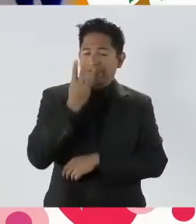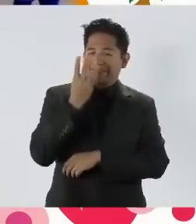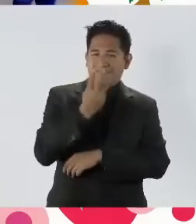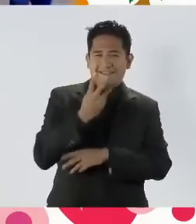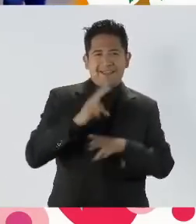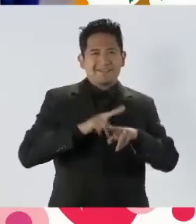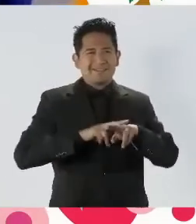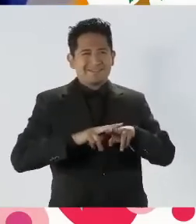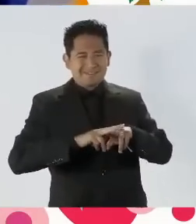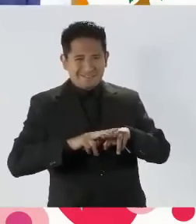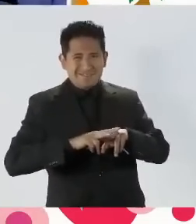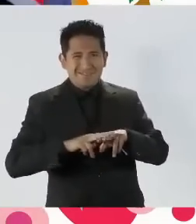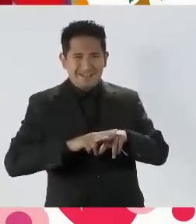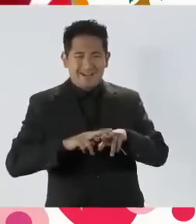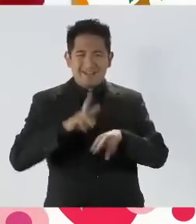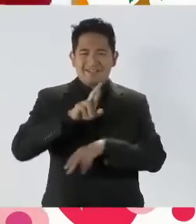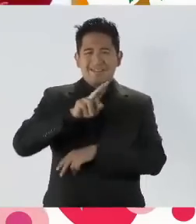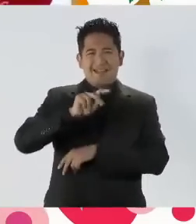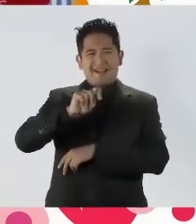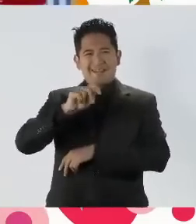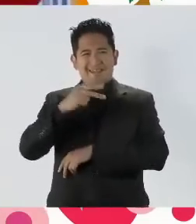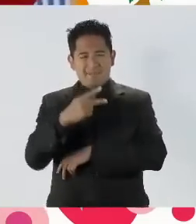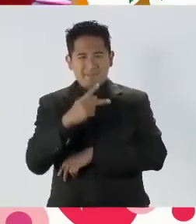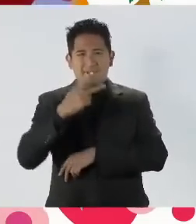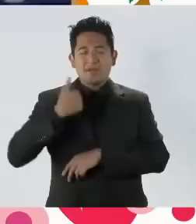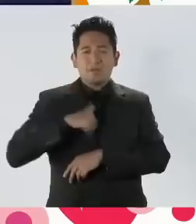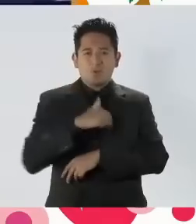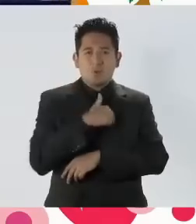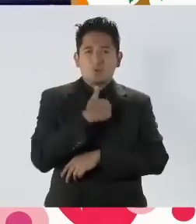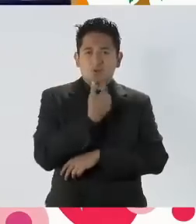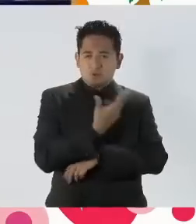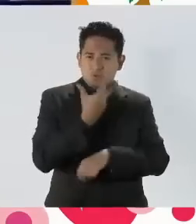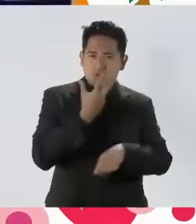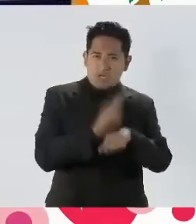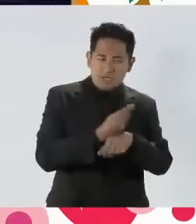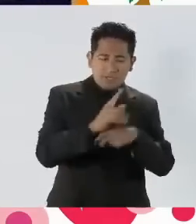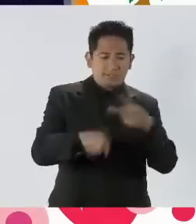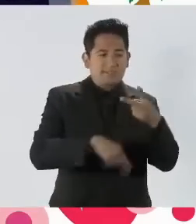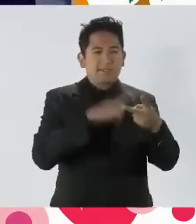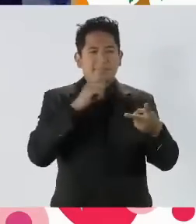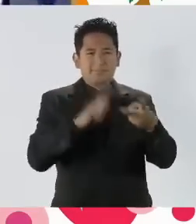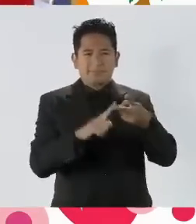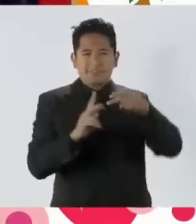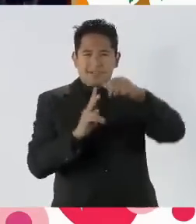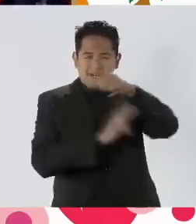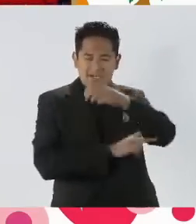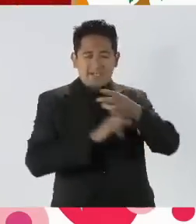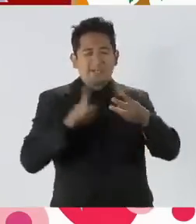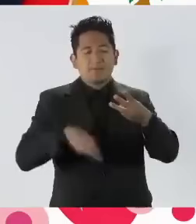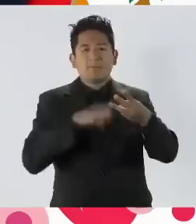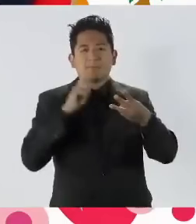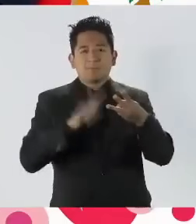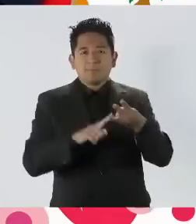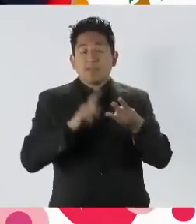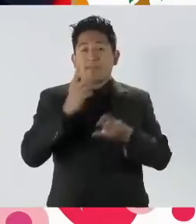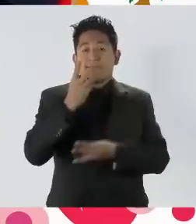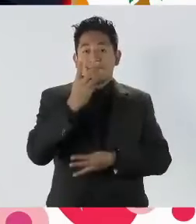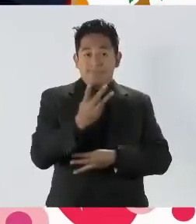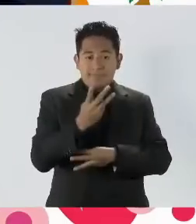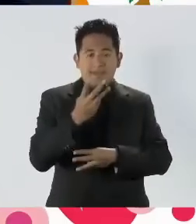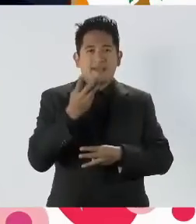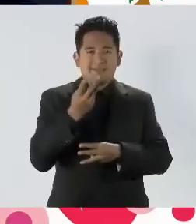de transporte eléctrico pusimos en marcha 26 unidades eléctricas de metrobús y pronto se